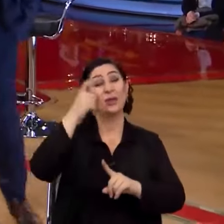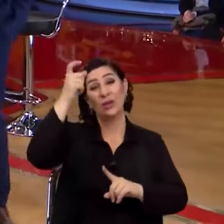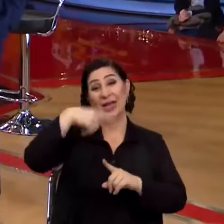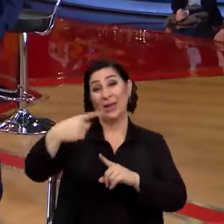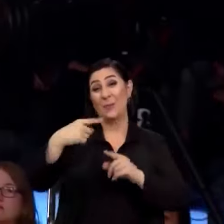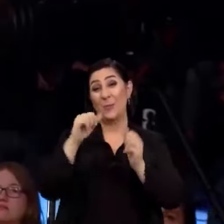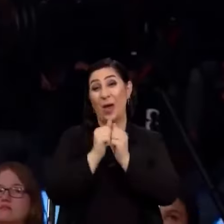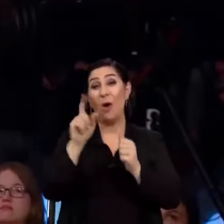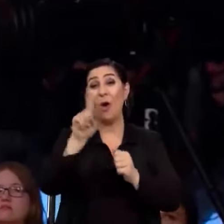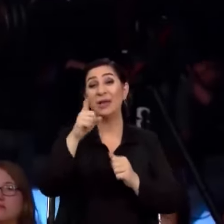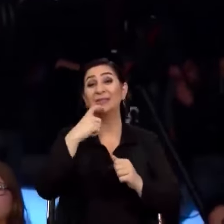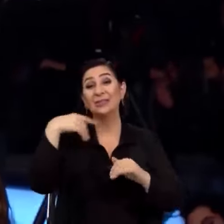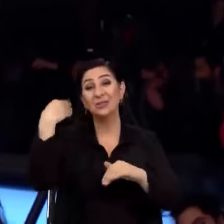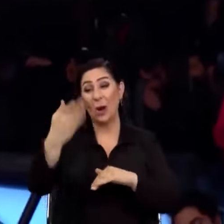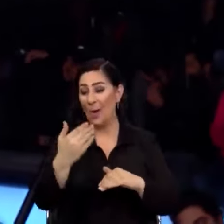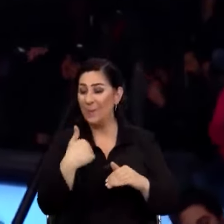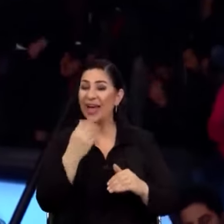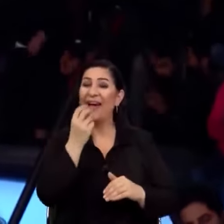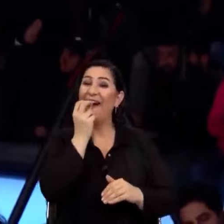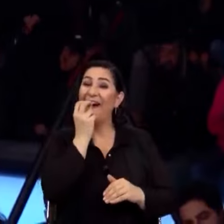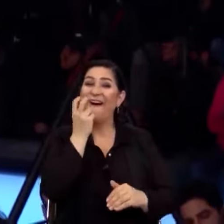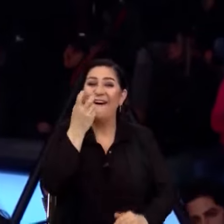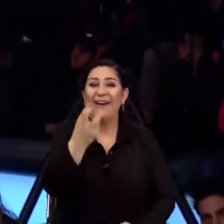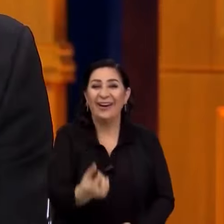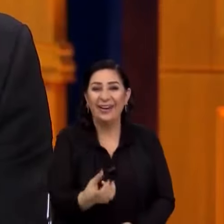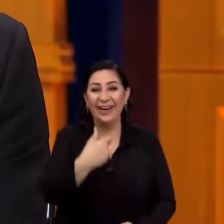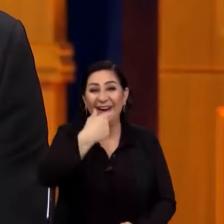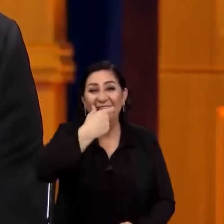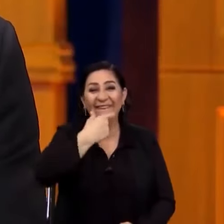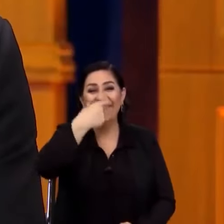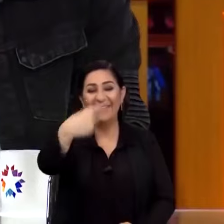bundan 10 yıl sonra filan ben takma dişlerimi çıkarırım Ondan sonra tabii ki